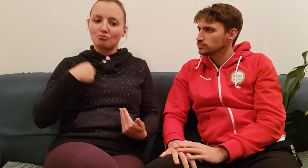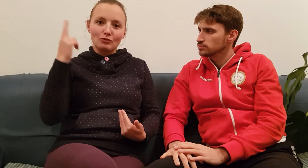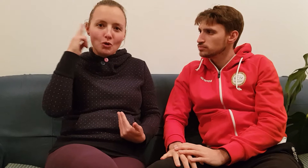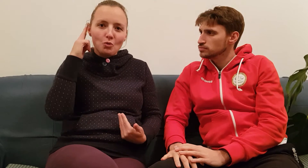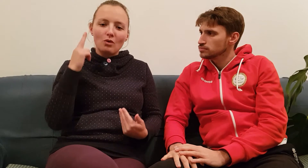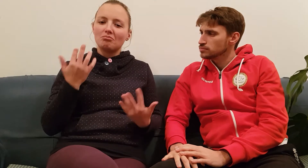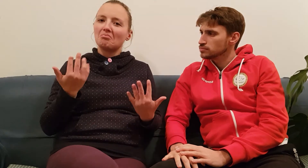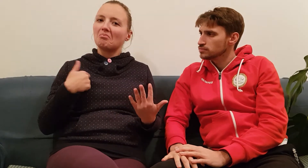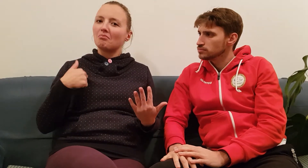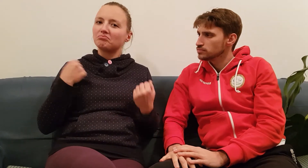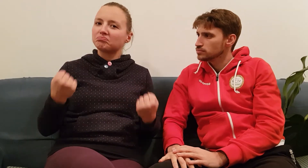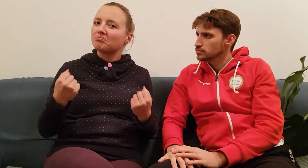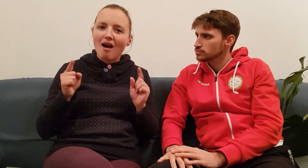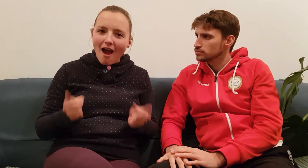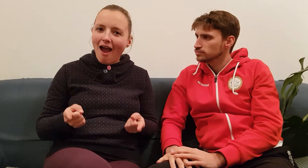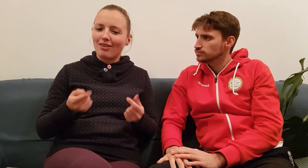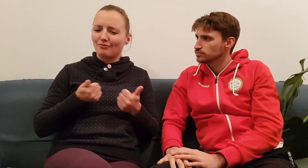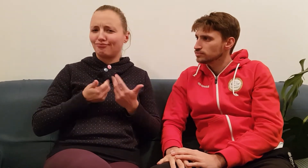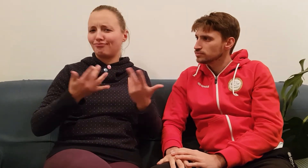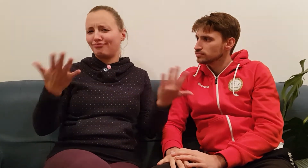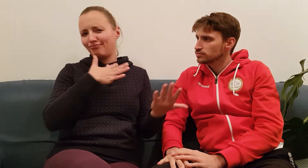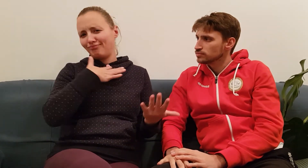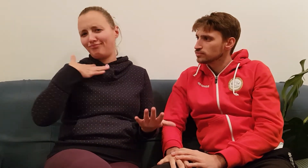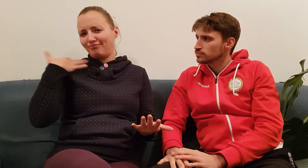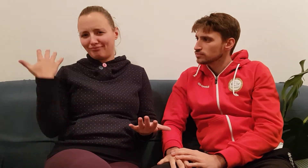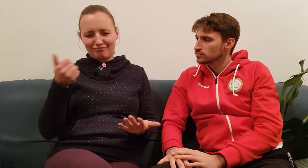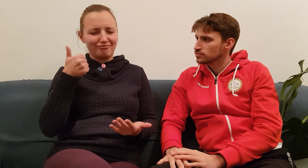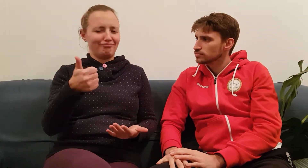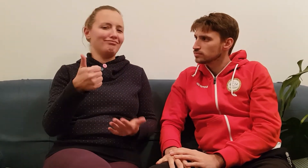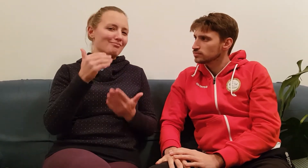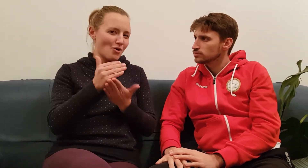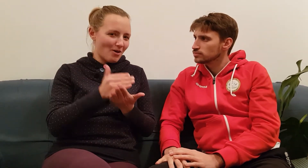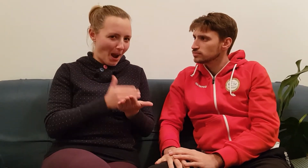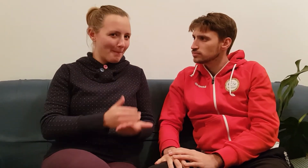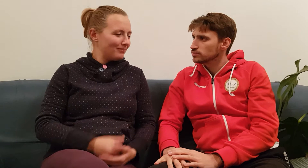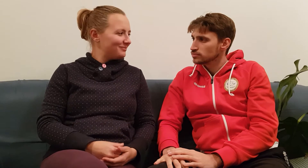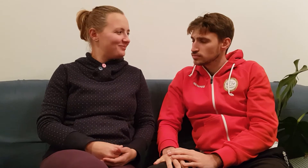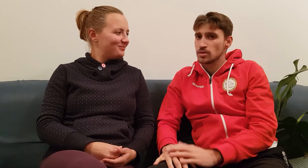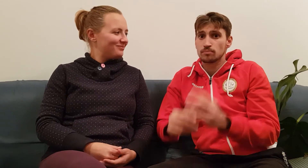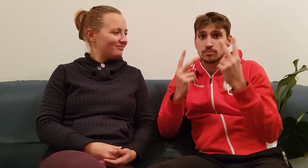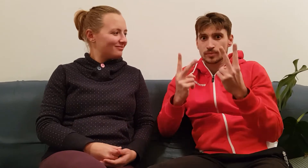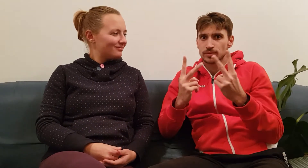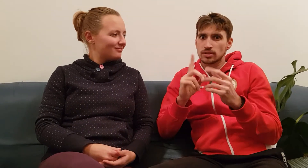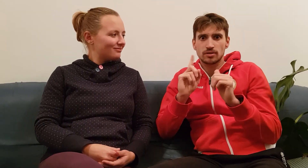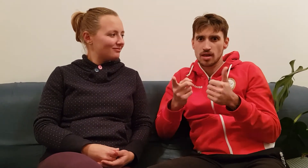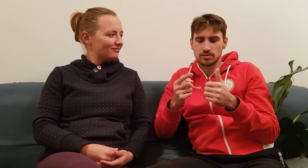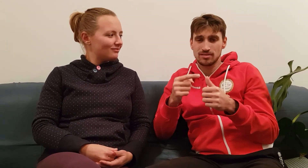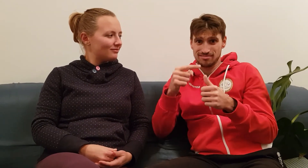sem Gluh; česa zmorem. Veliko bodo spoznali. Super program bo! Kaj je še pomembno?